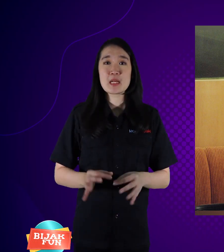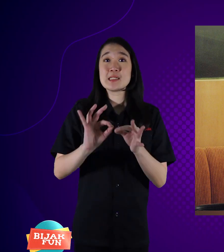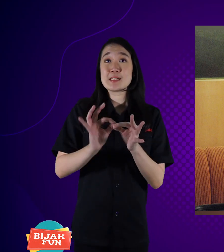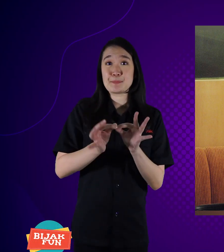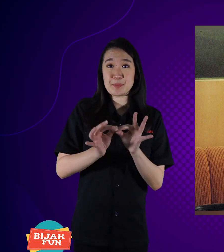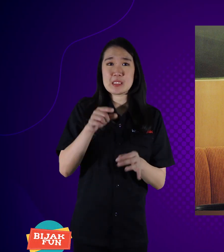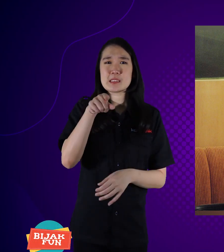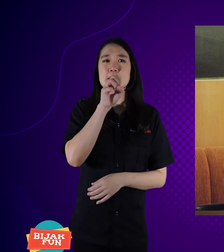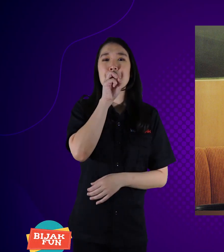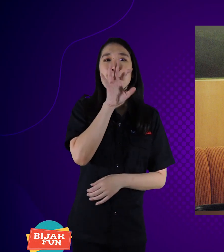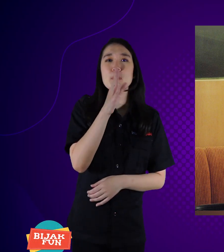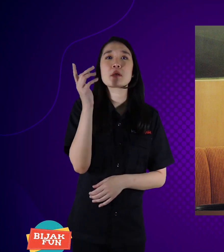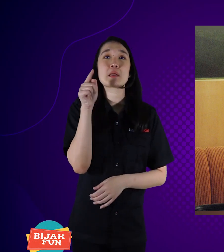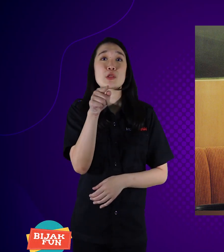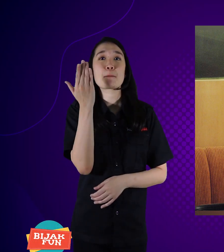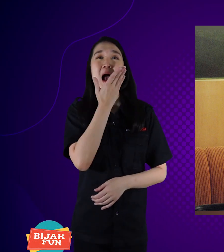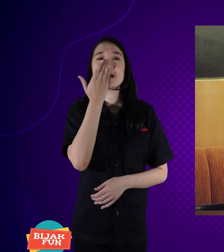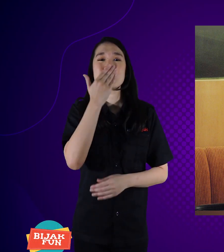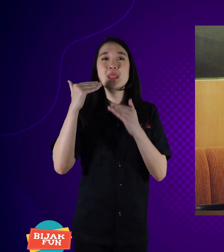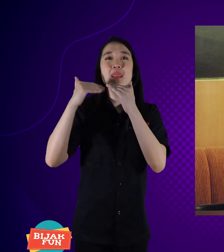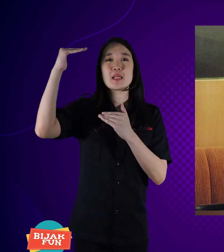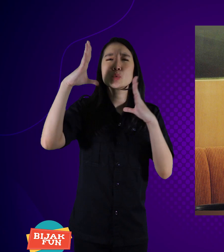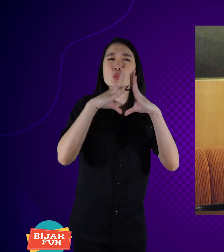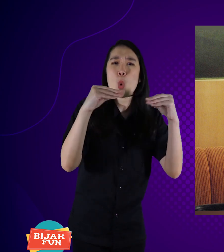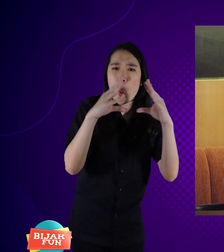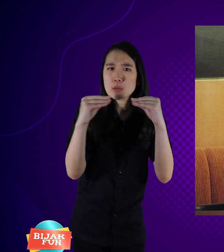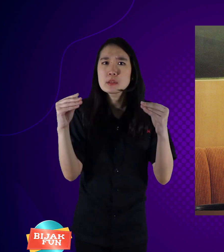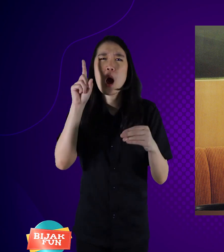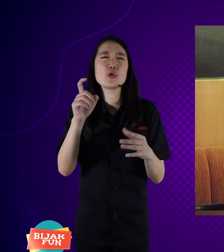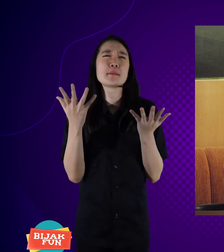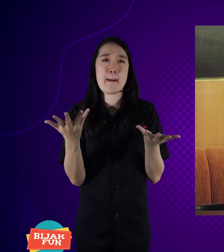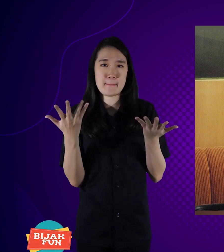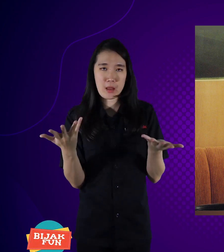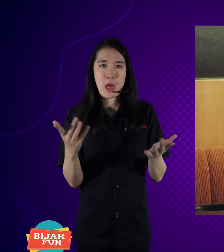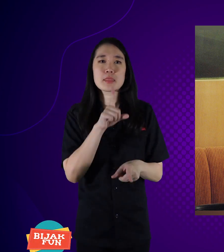JBI menyebut itu “bahasa tinggi”. Solusinya harus bagaimana?